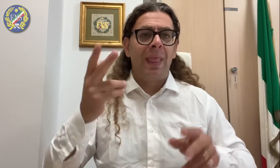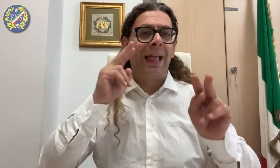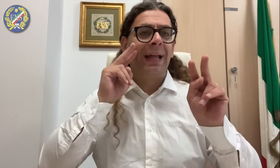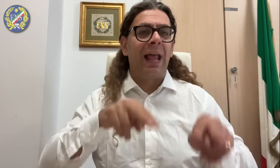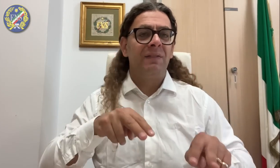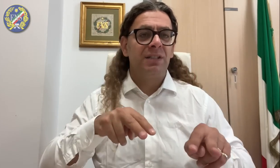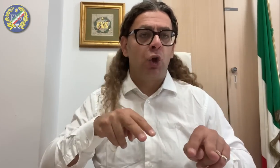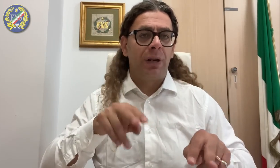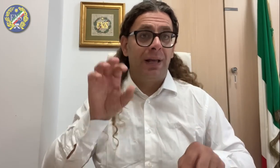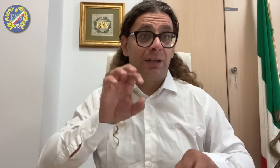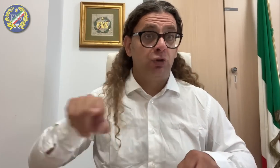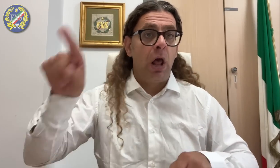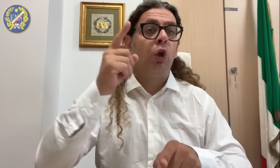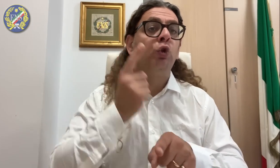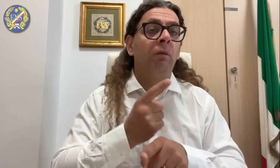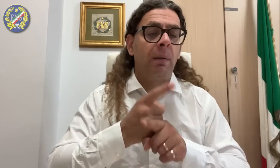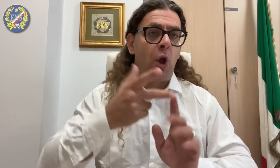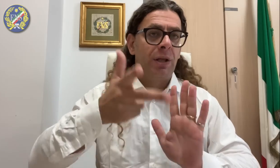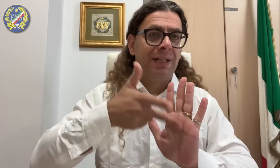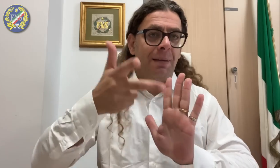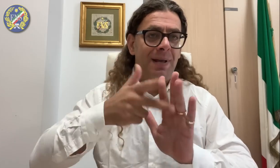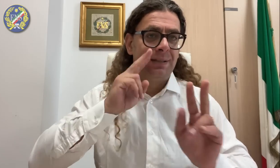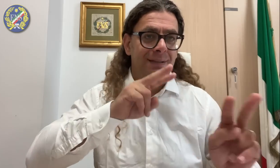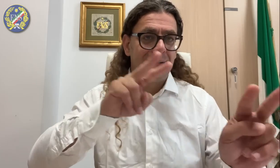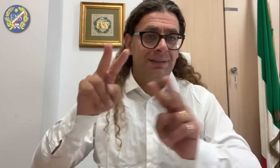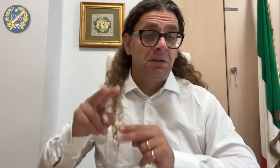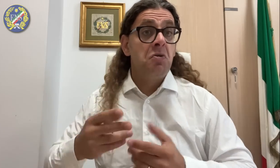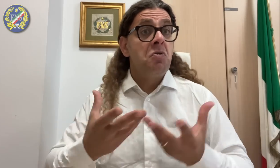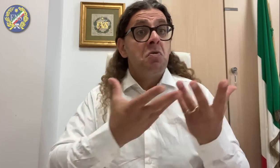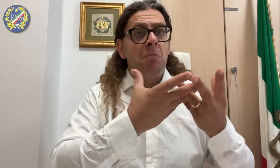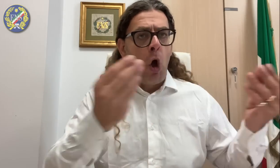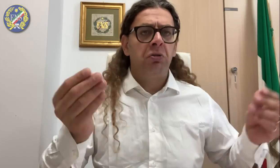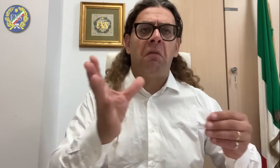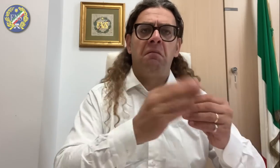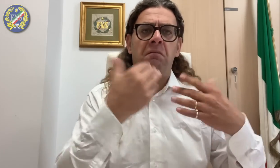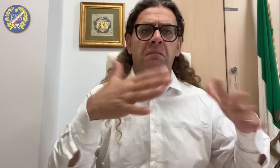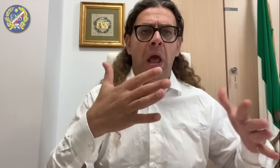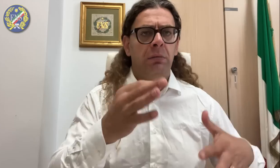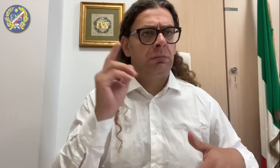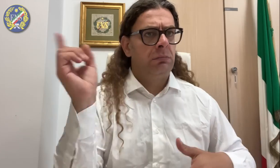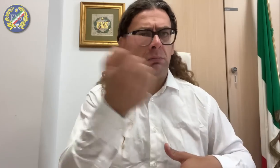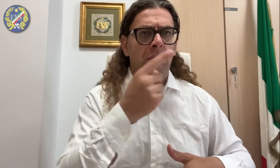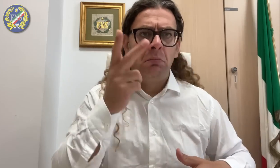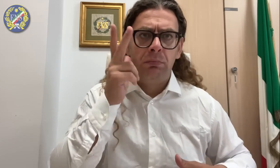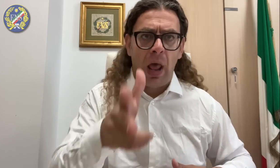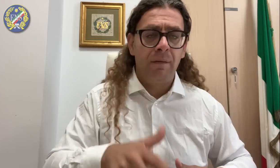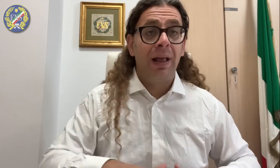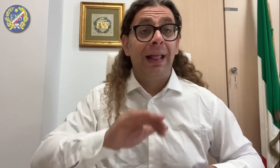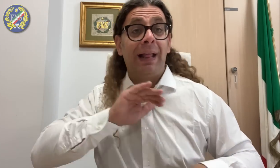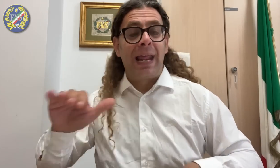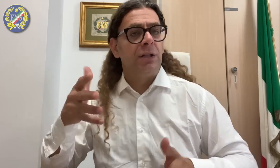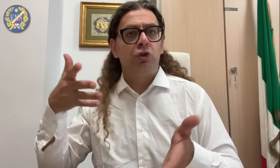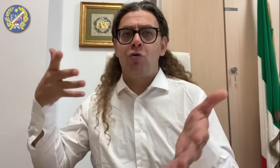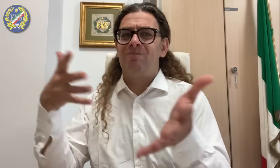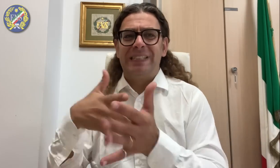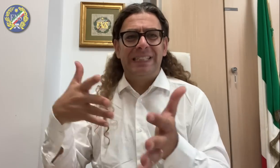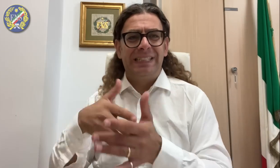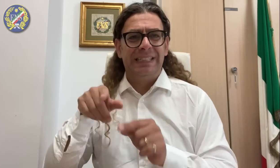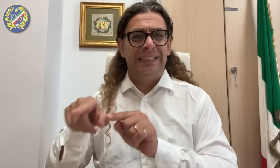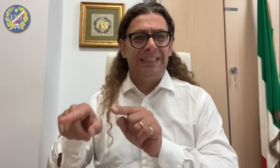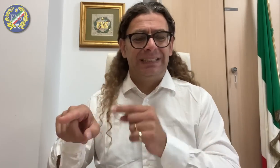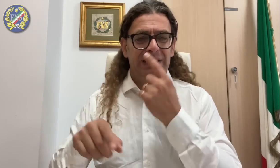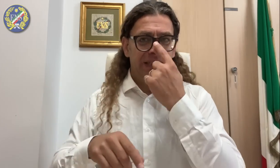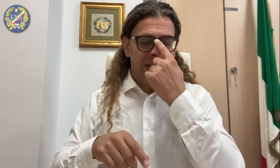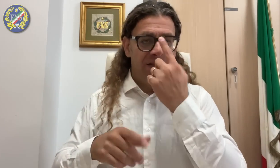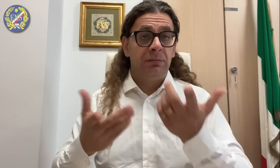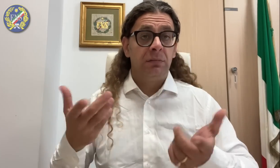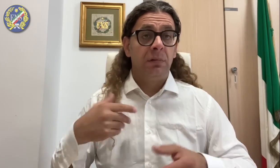ad esempio, i Revisori Regionali dovrebbero trimestralmente effettuare la rendicontazione, molti, con i quali mi complimento, lo hanno fatto, altri hanno